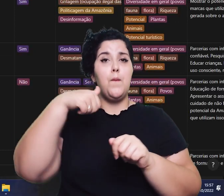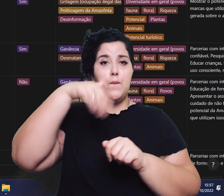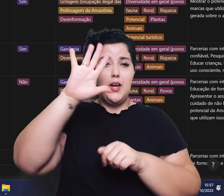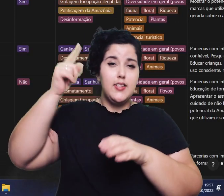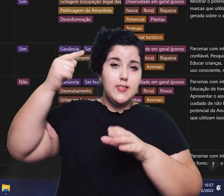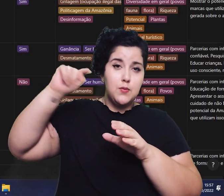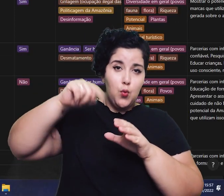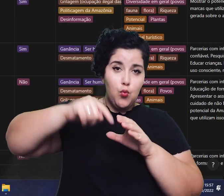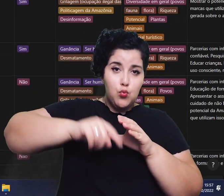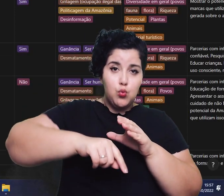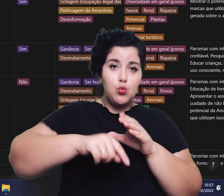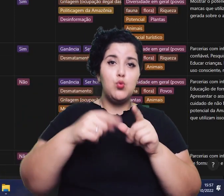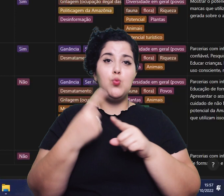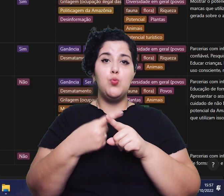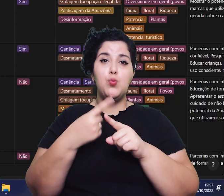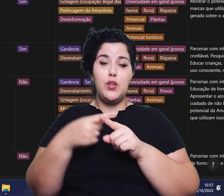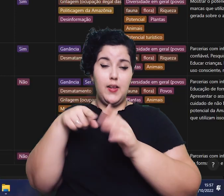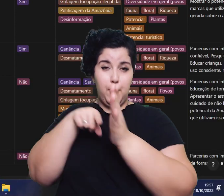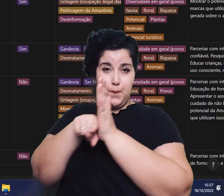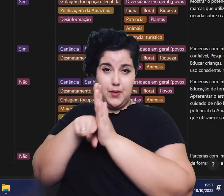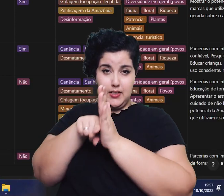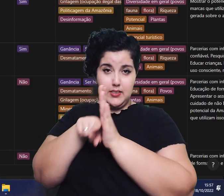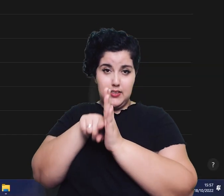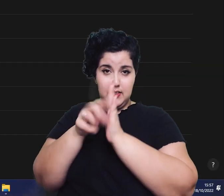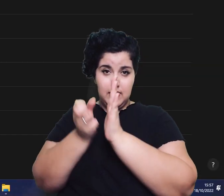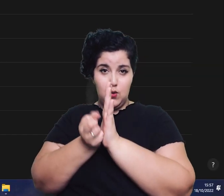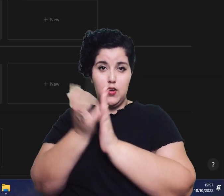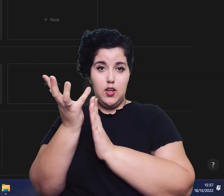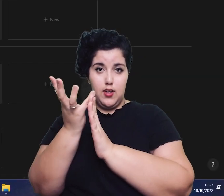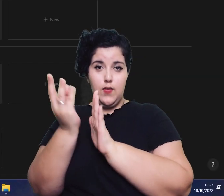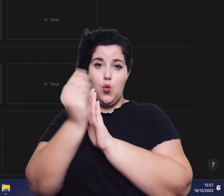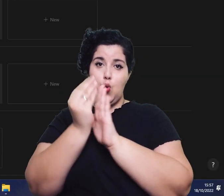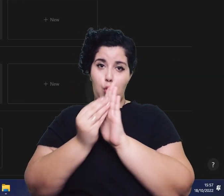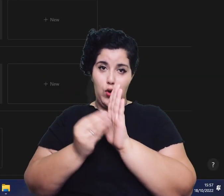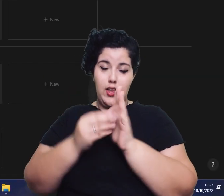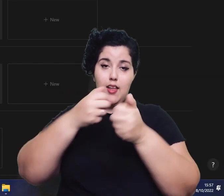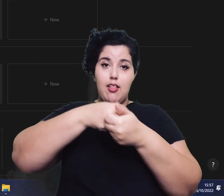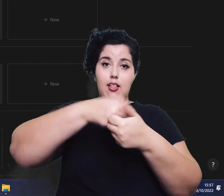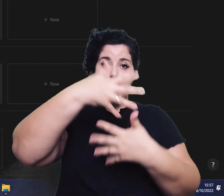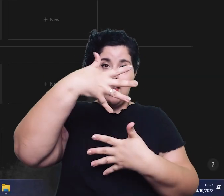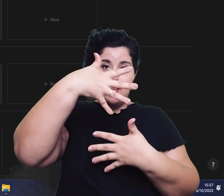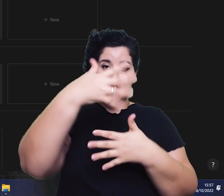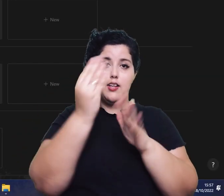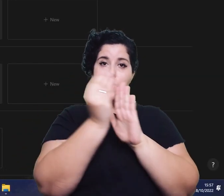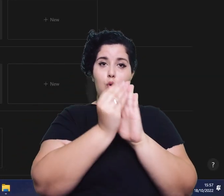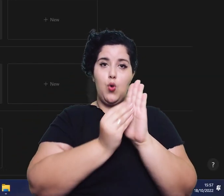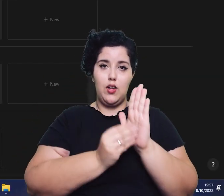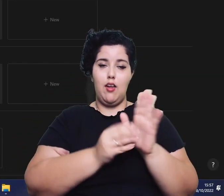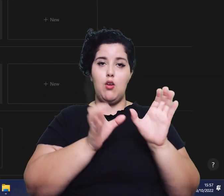fundo, porque na parte de pesquisa quantitativa, eu depois criei outras vistas agrupando dados. Por exemplo,